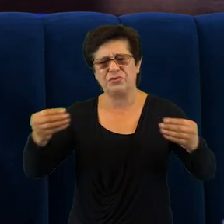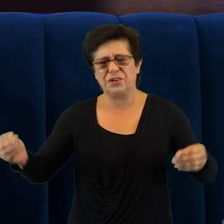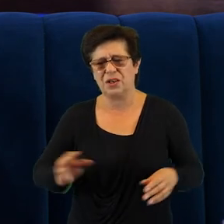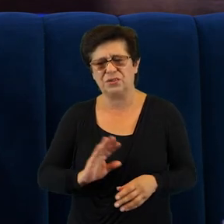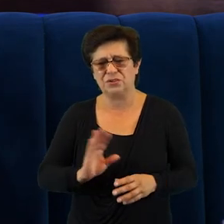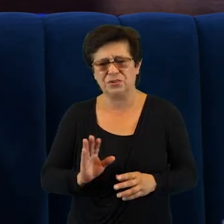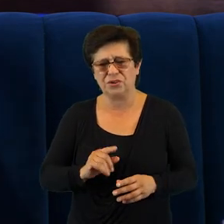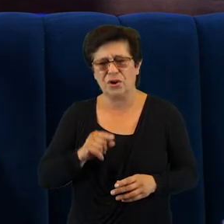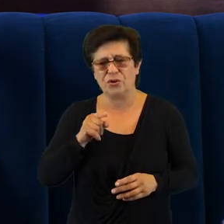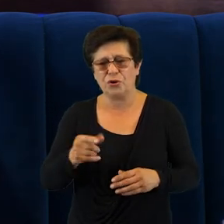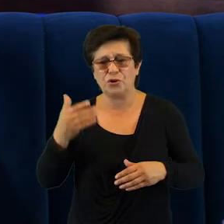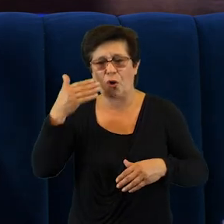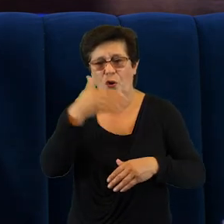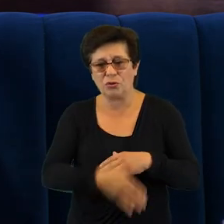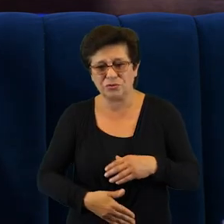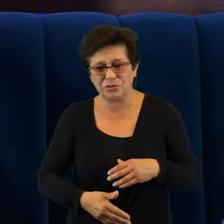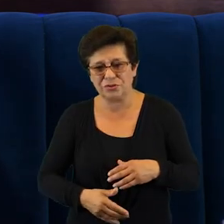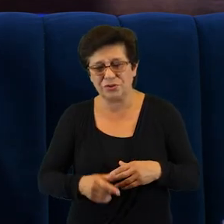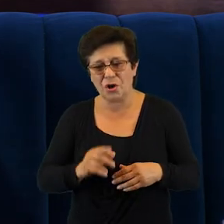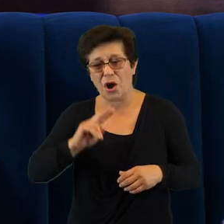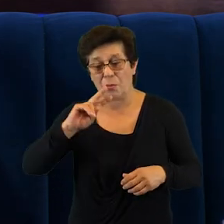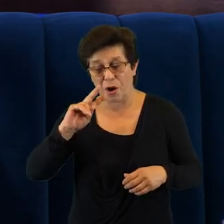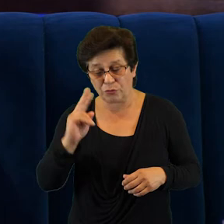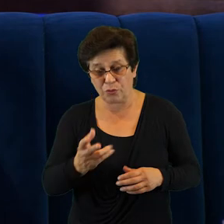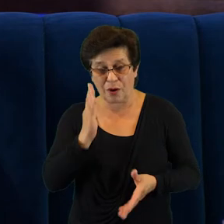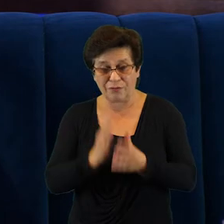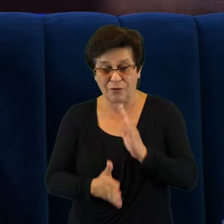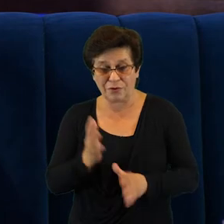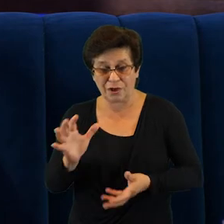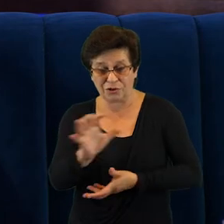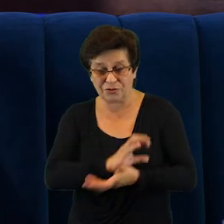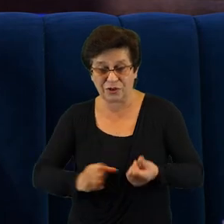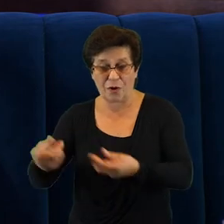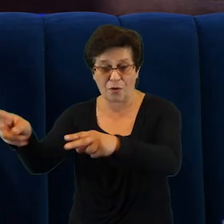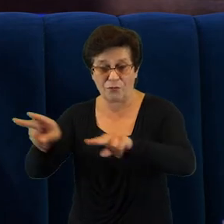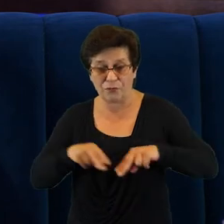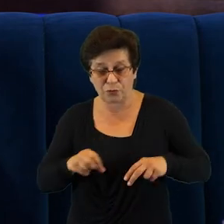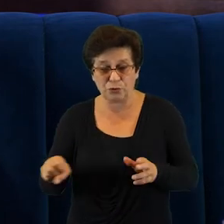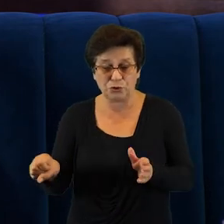ale kończy się to tym, że po drugiej wojnie światowej, kiedy wrócił do kraju katolicki pisarz